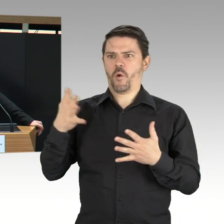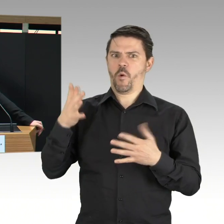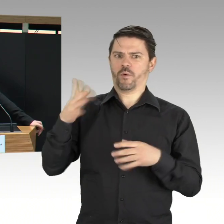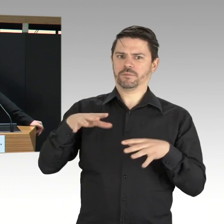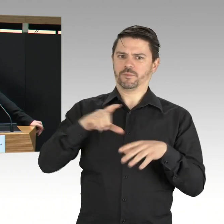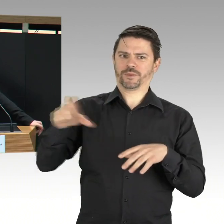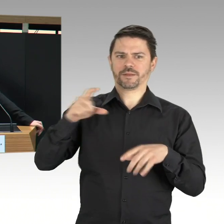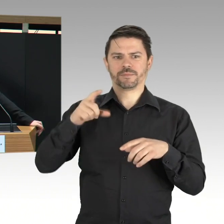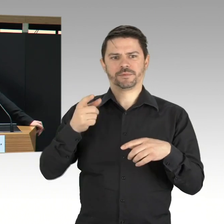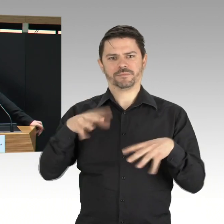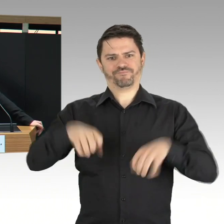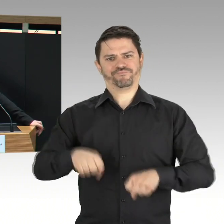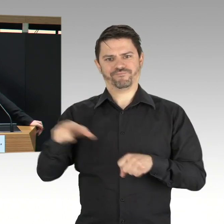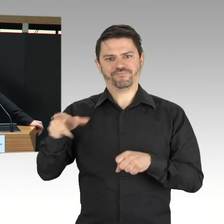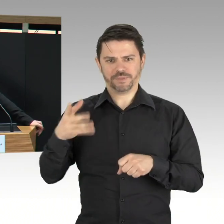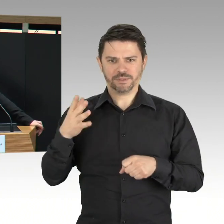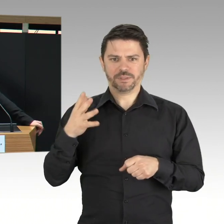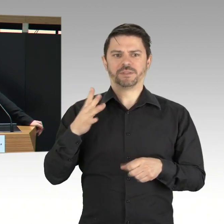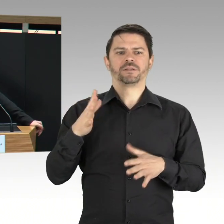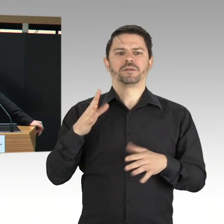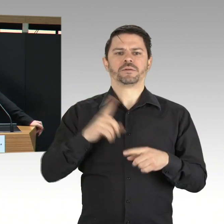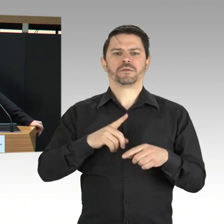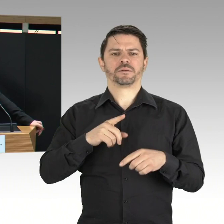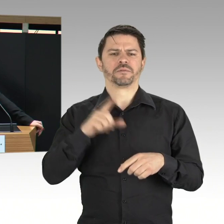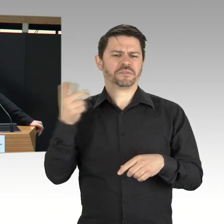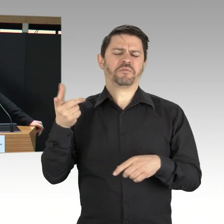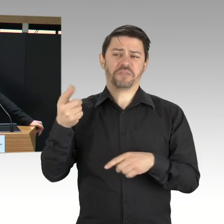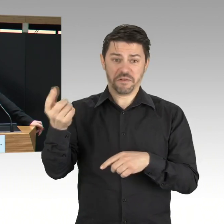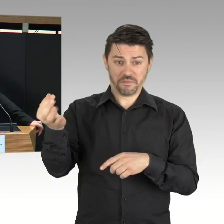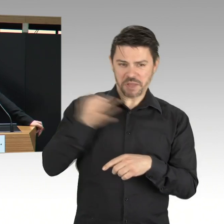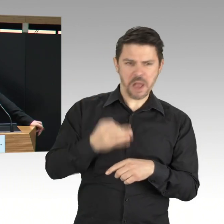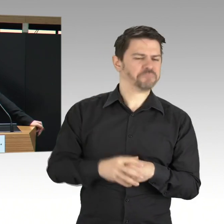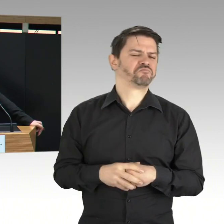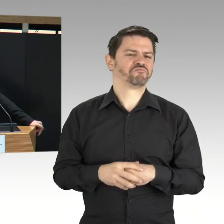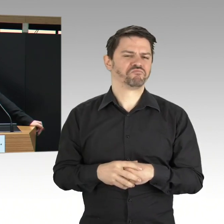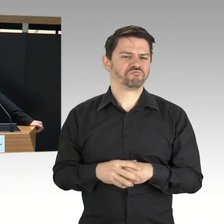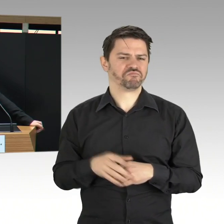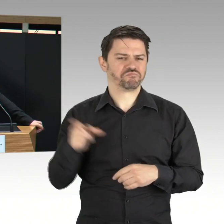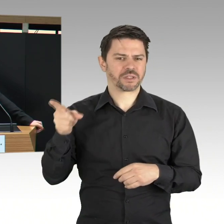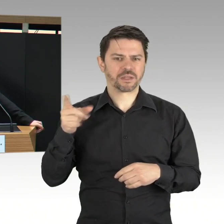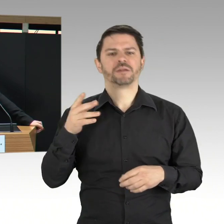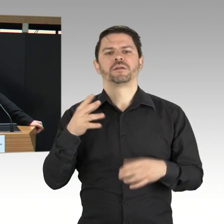dass Baugenehmigungen rückgängig sind. Das Schlusslicht ist Ihr eigener Bezirk, ist Reinickendorf.